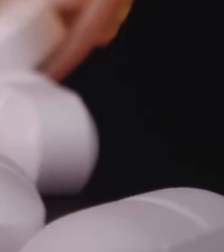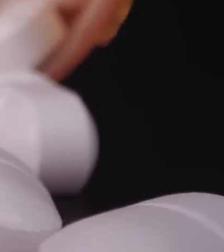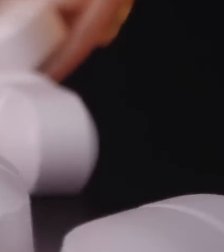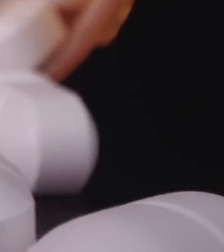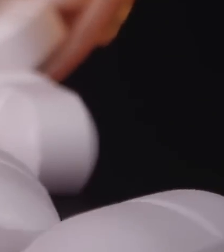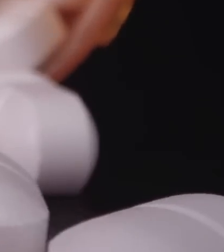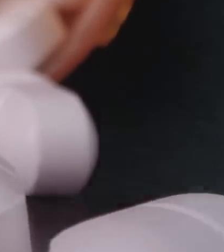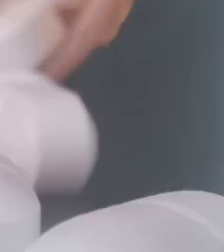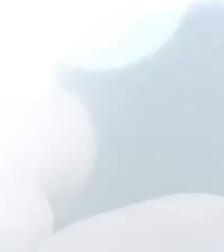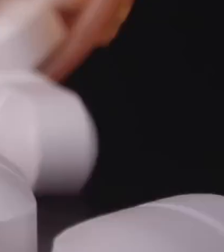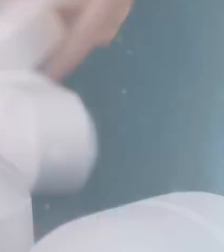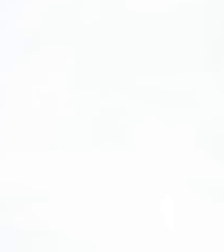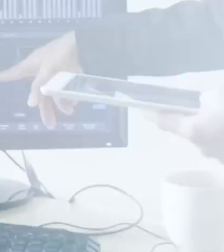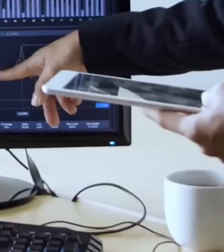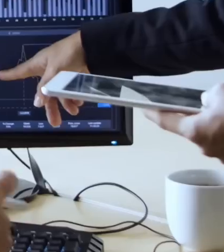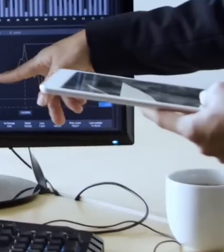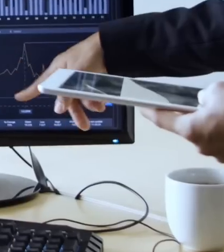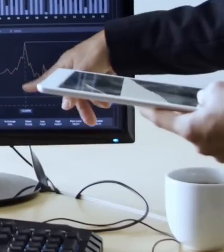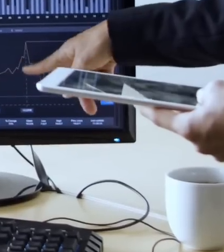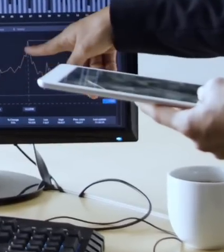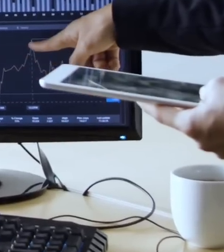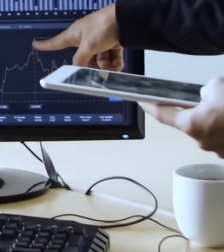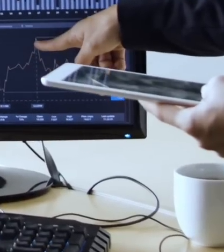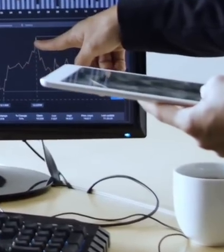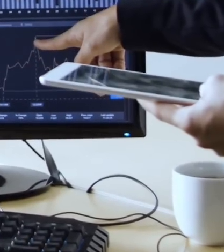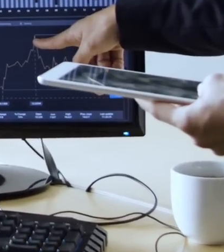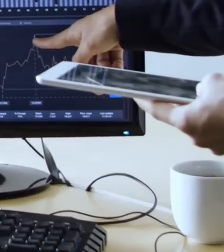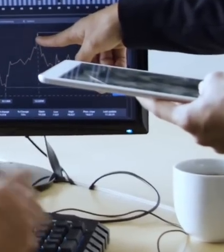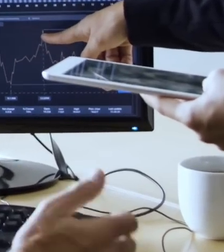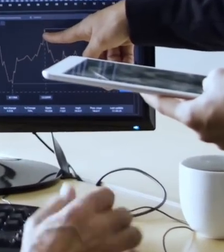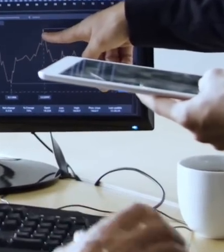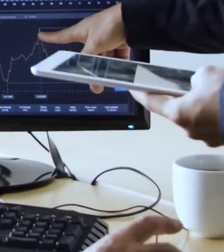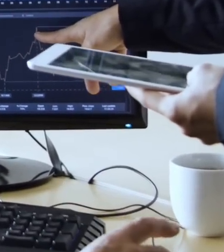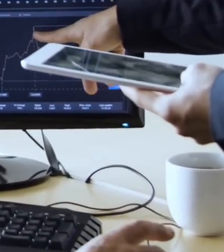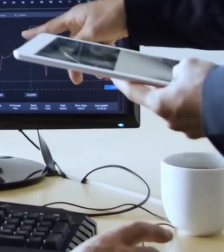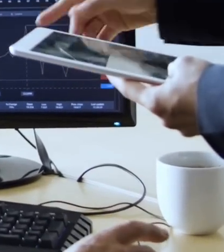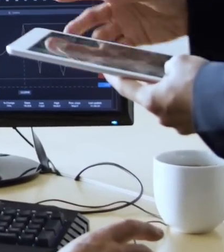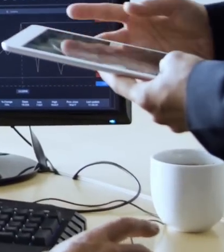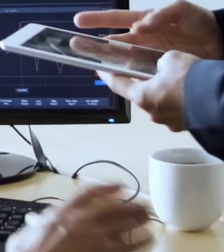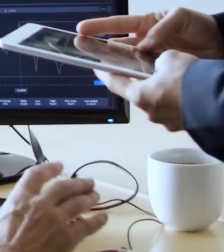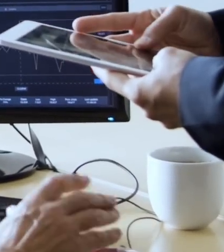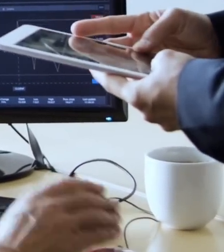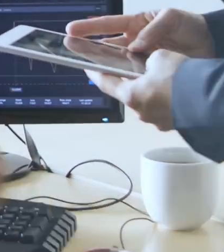reuniones bilaterales de seguridad y comercio que llegaron a acuerdos sustantivos de cooperación